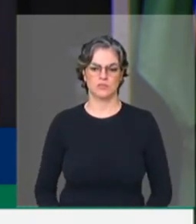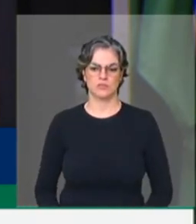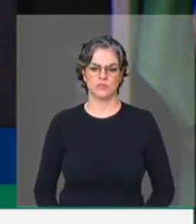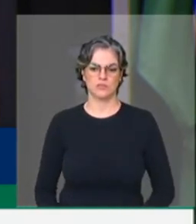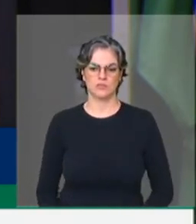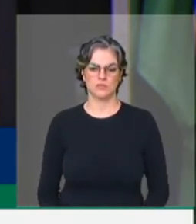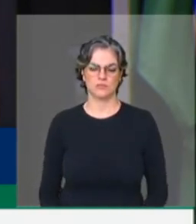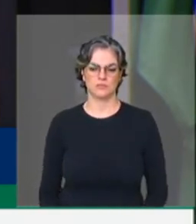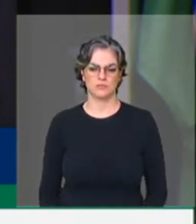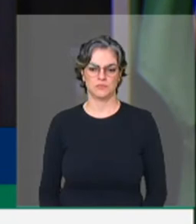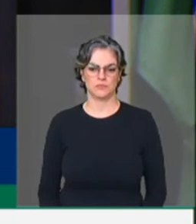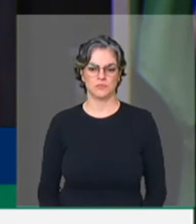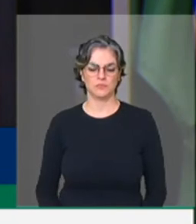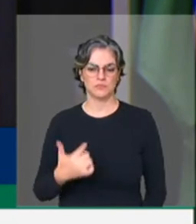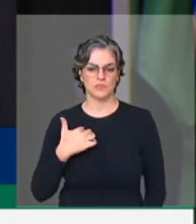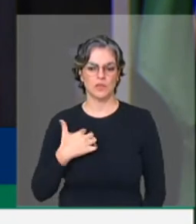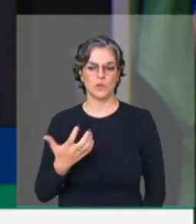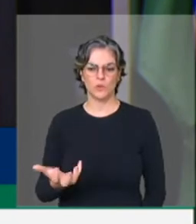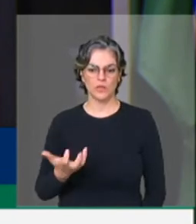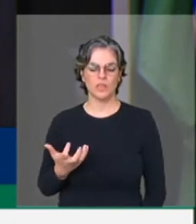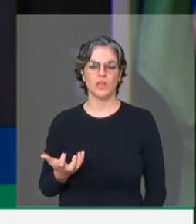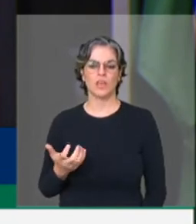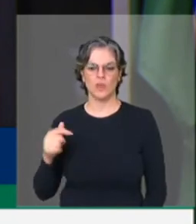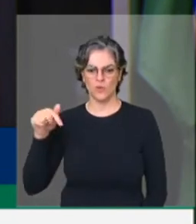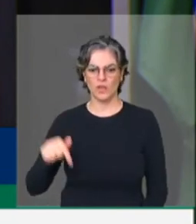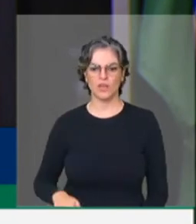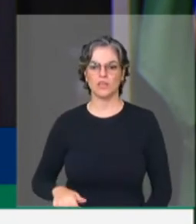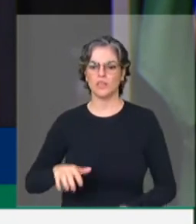PRESIDENTE, PARA CUMPRIR O TEMA, EU QUERO FAZER UM CHAMAMENTO A ESTA CASA PRA ASSUMIR A SUA RESPONSABILIDADE